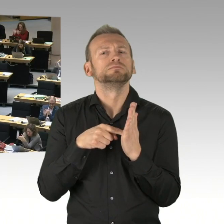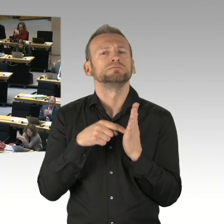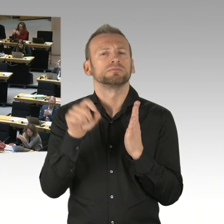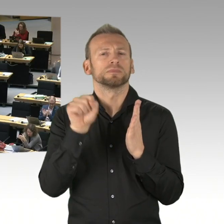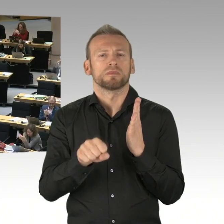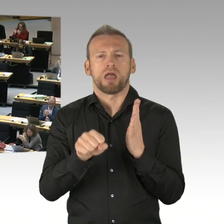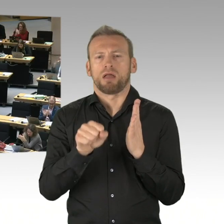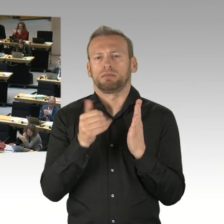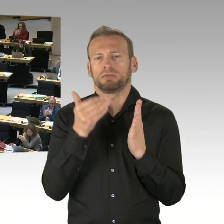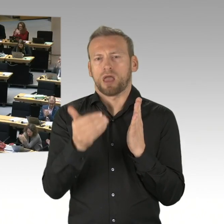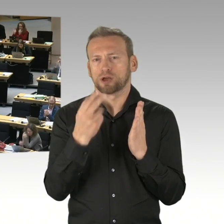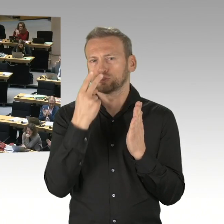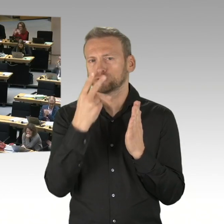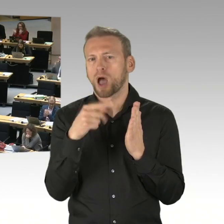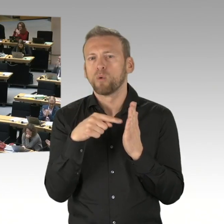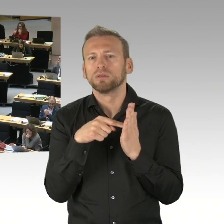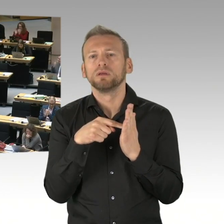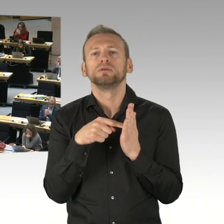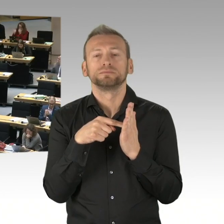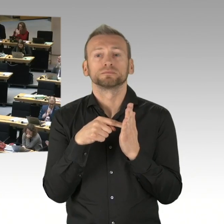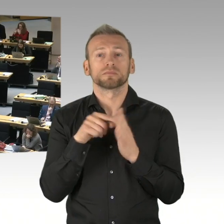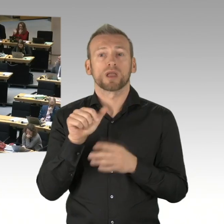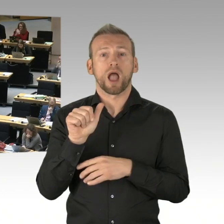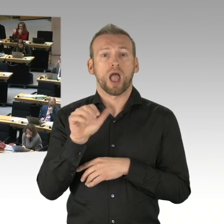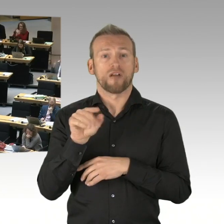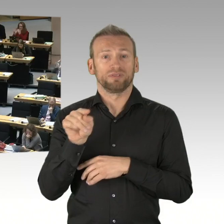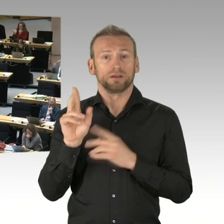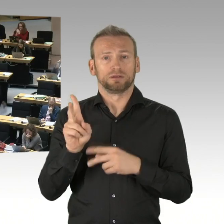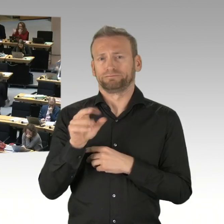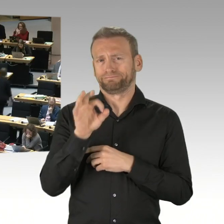(Präsidium) Für die FDP hat jetzt Herr Czaja das Wort, bitte schön.